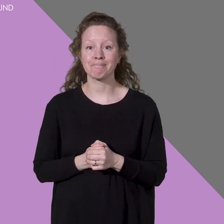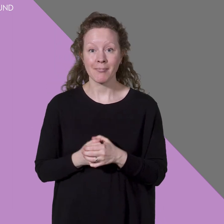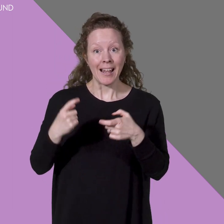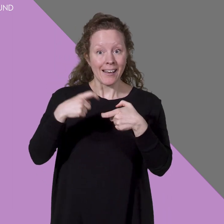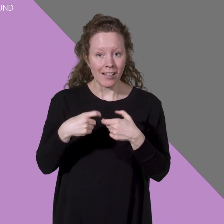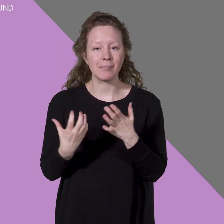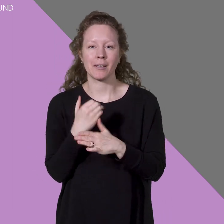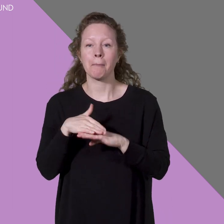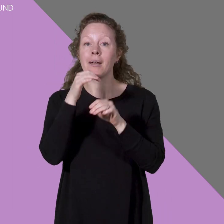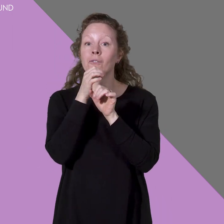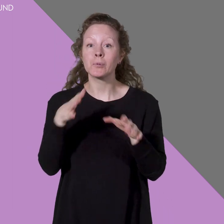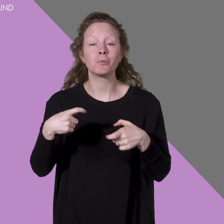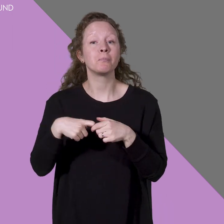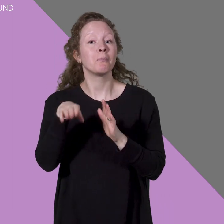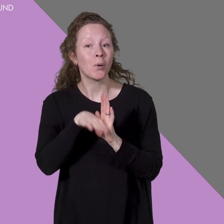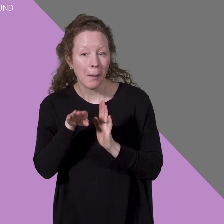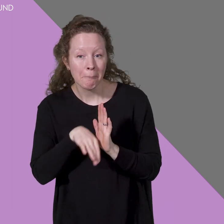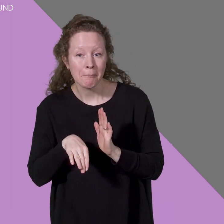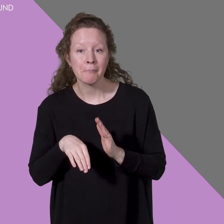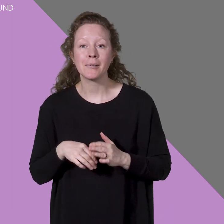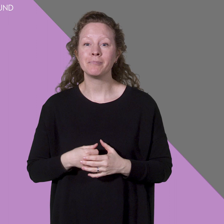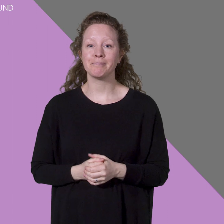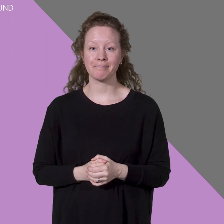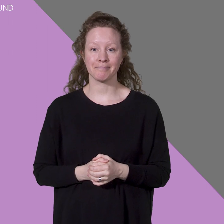Se länken intill för närmare information och för att bekanta dig med programbladet.